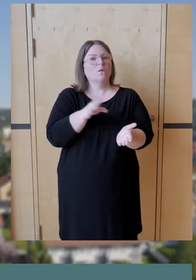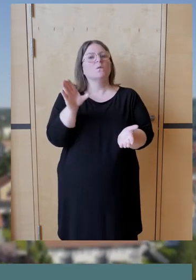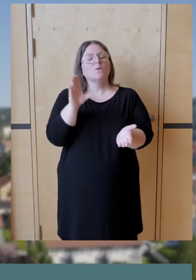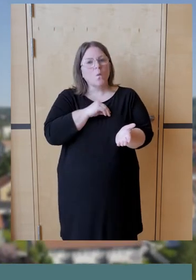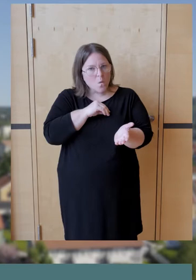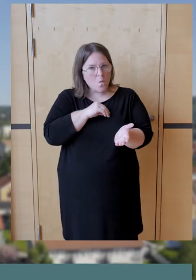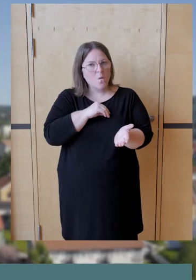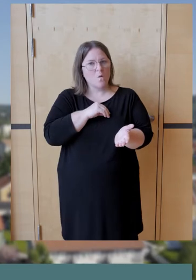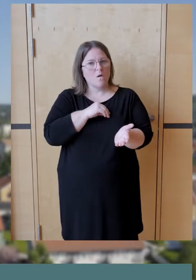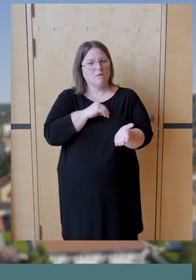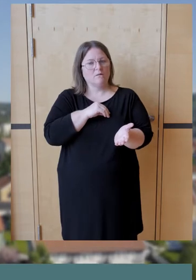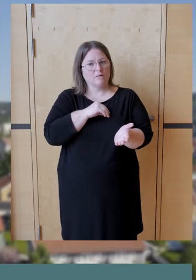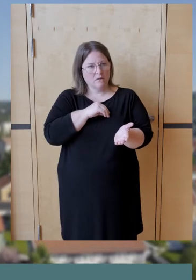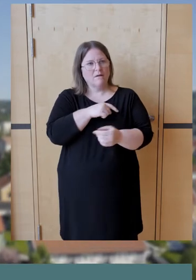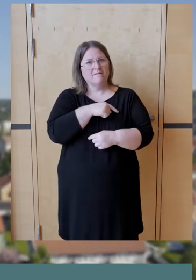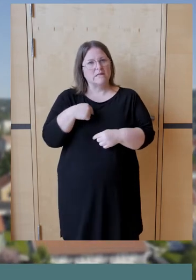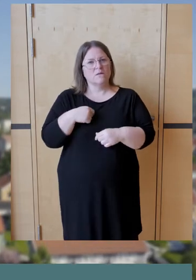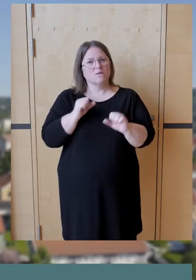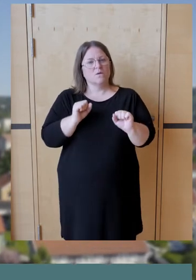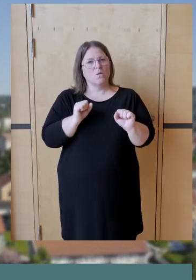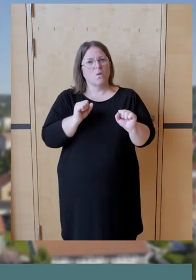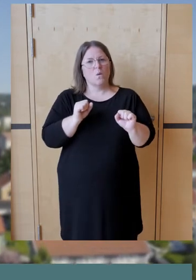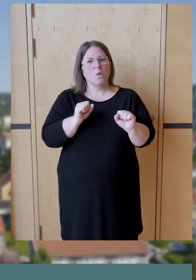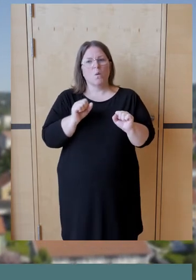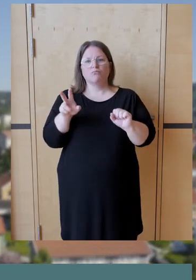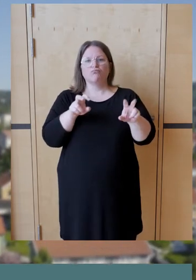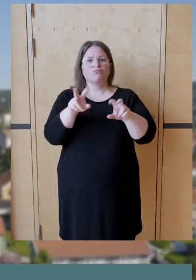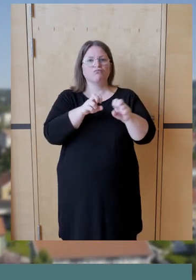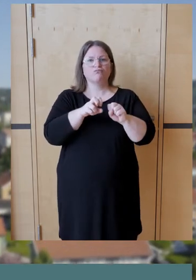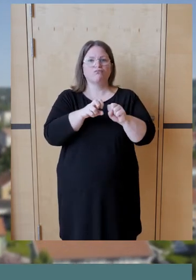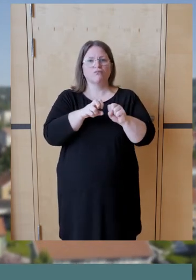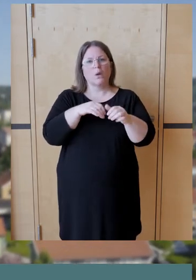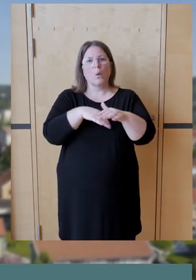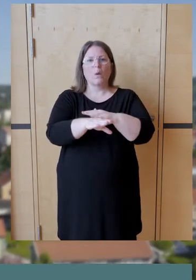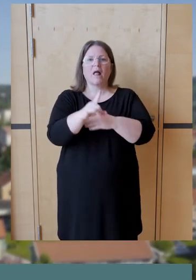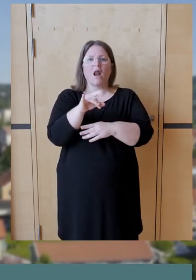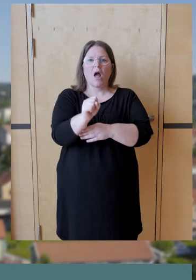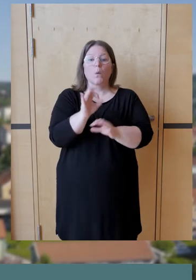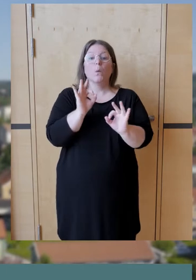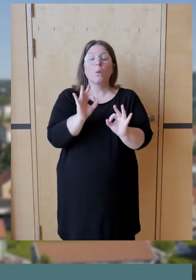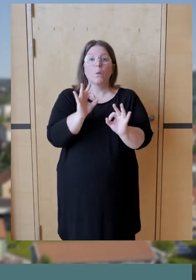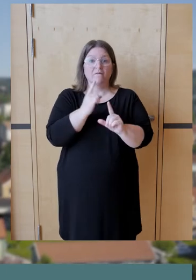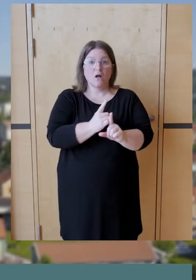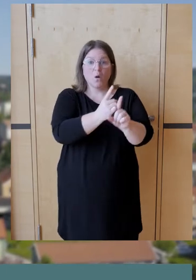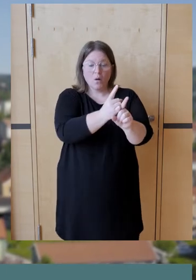Vi skulle inhämta Underlag för hur vi skulle följa upp det här och Socialnämnden tillsammans med